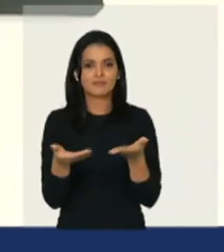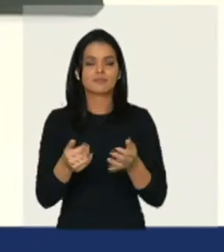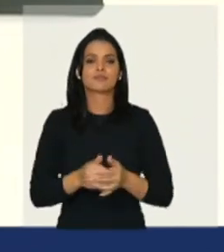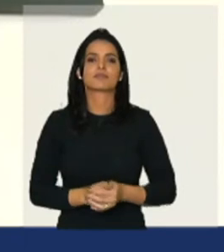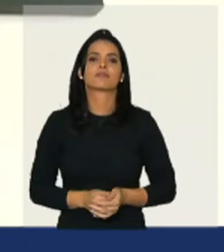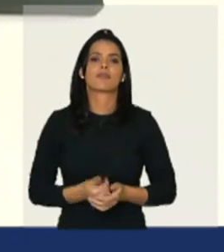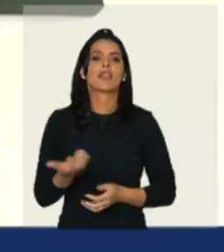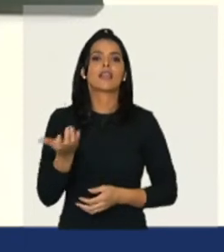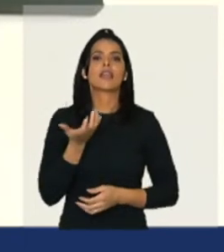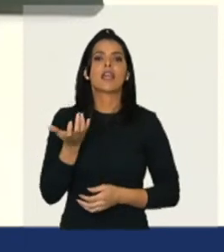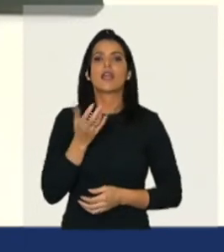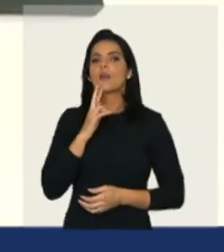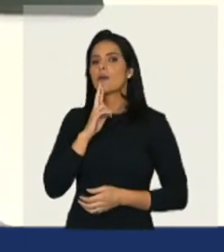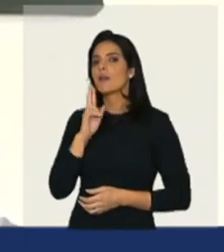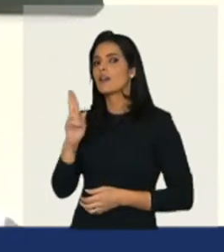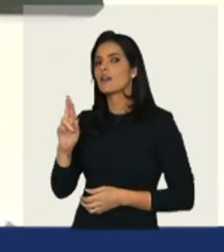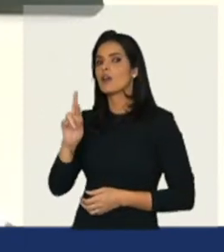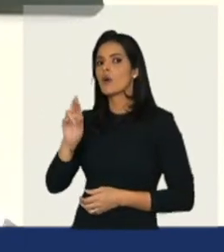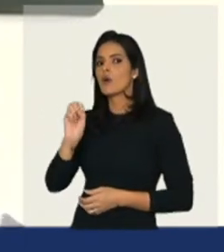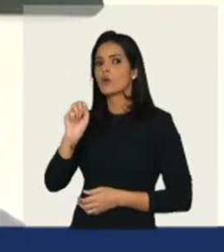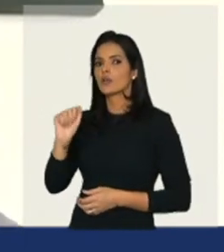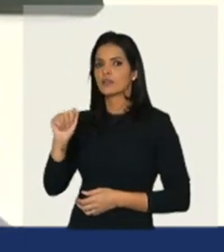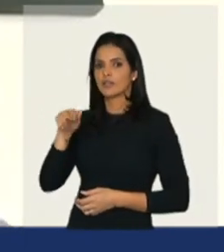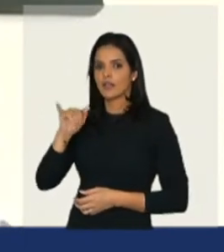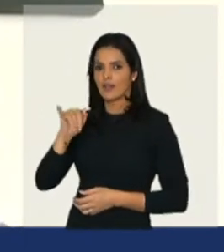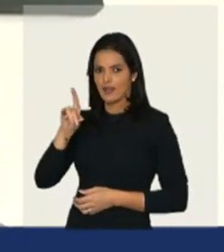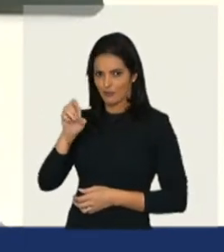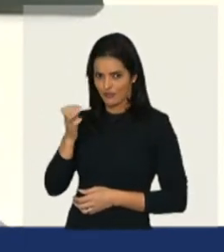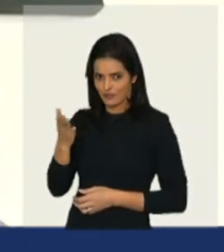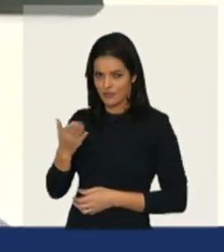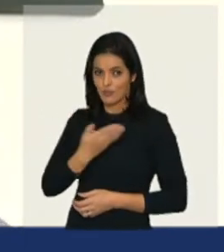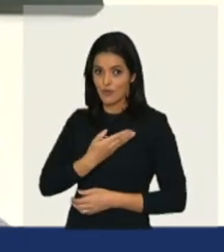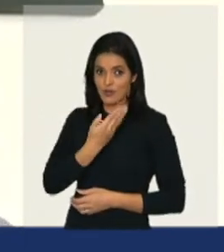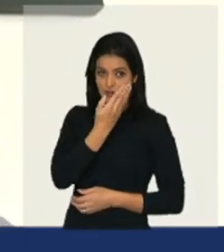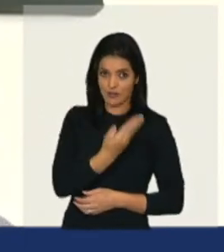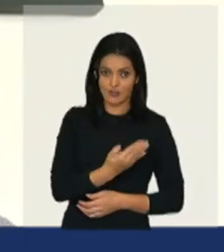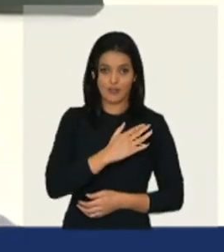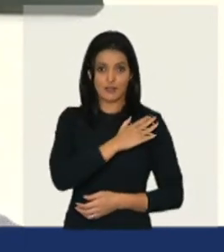EDUARDO BISMARCK, E DEPUTADOS, E DEPUTADAS, QUERO RESPONDER